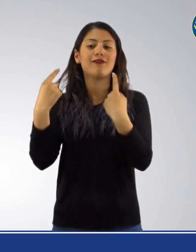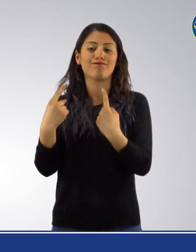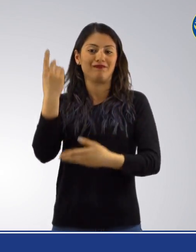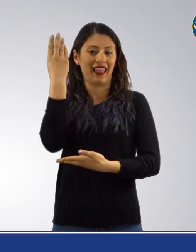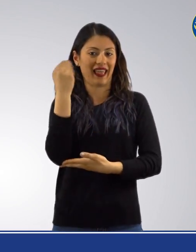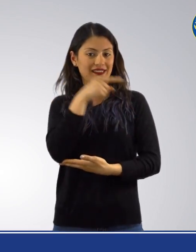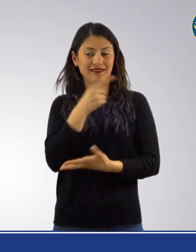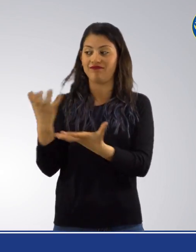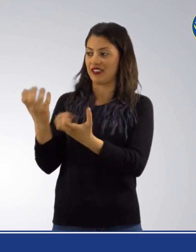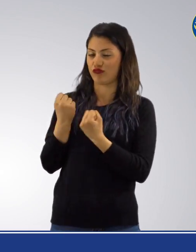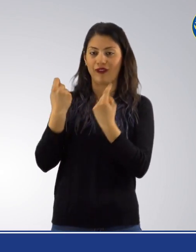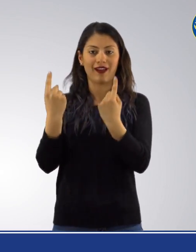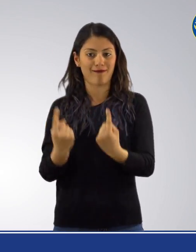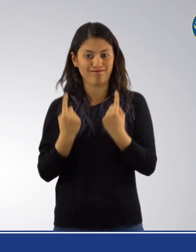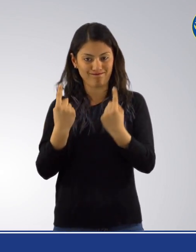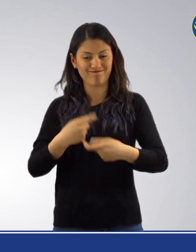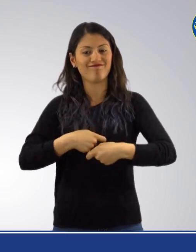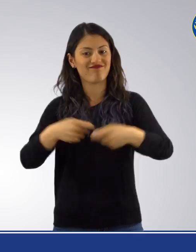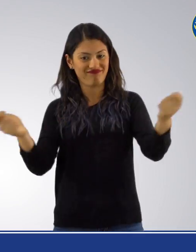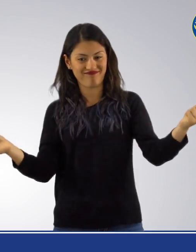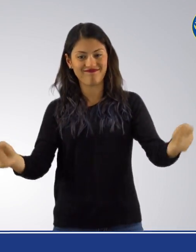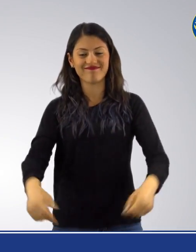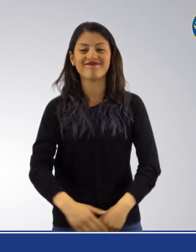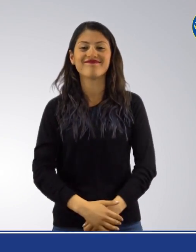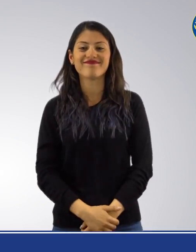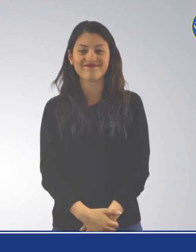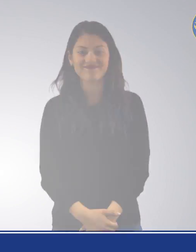e la conseguente Circolare operativa INPS